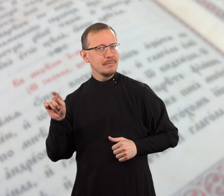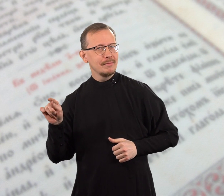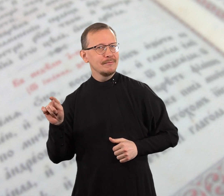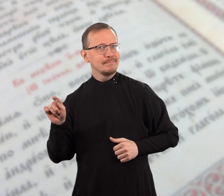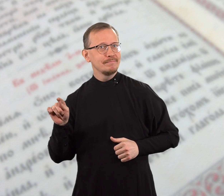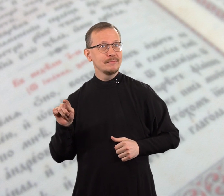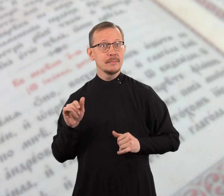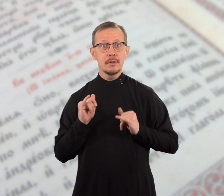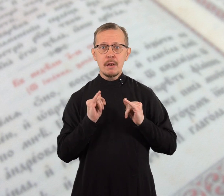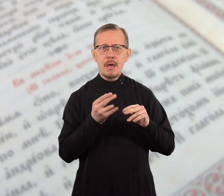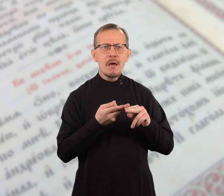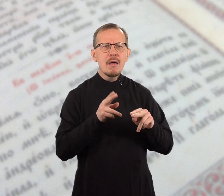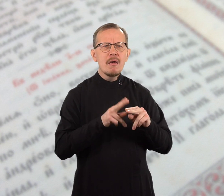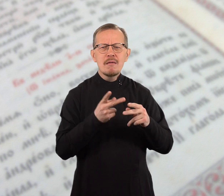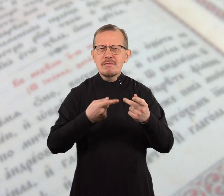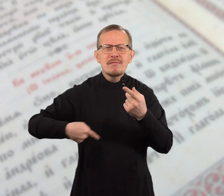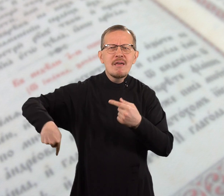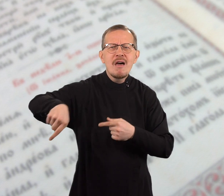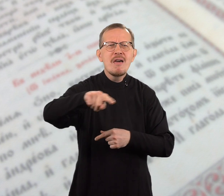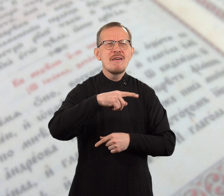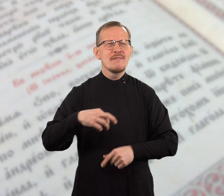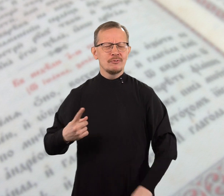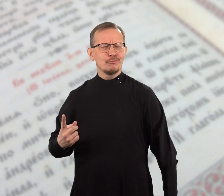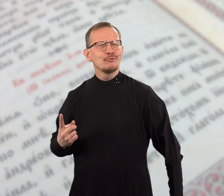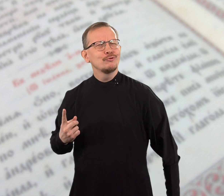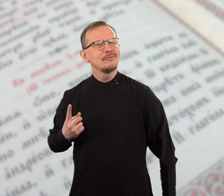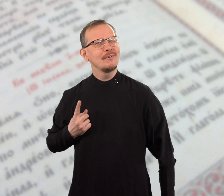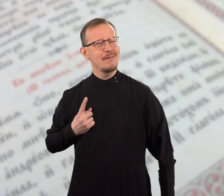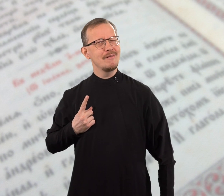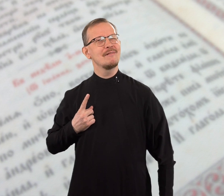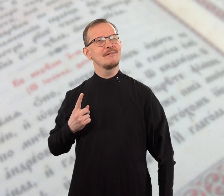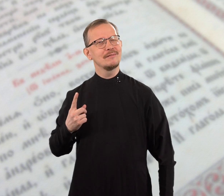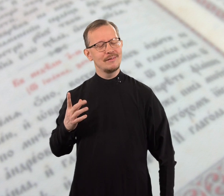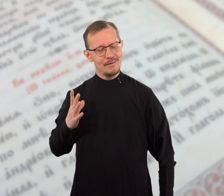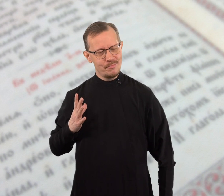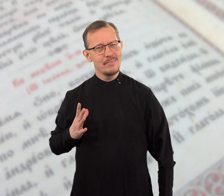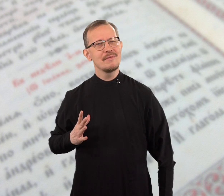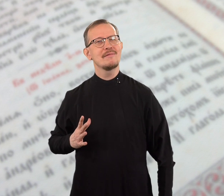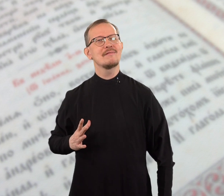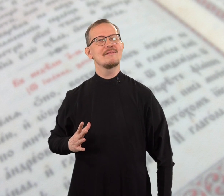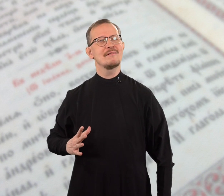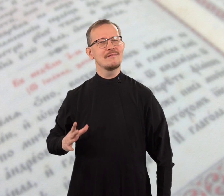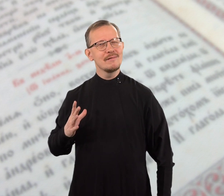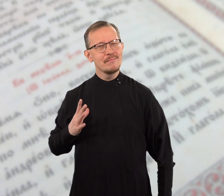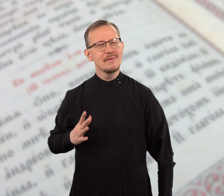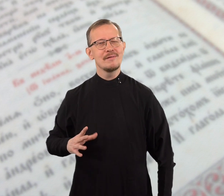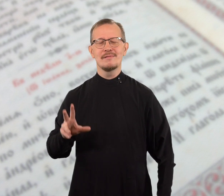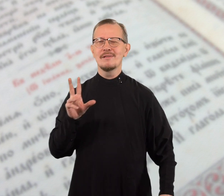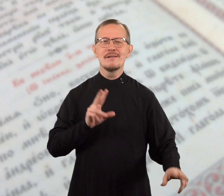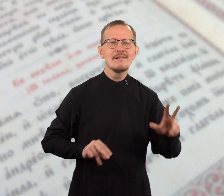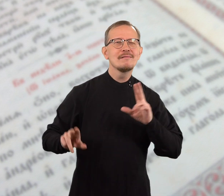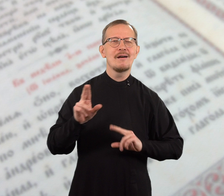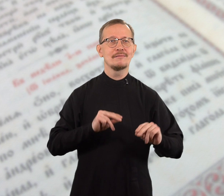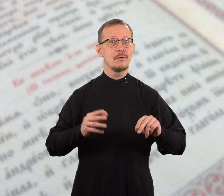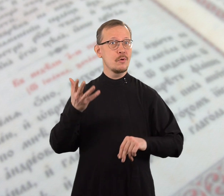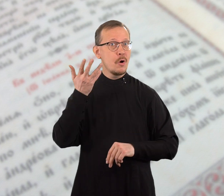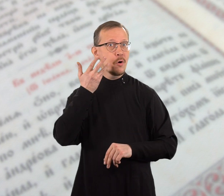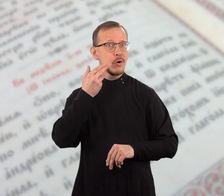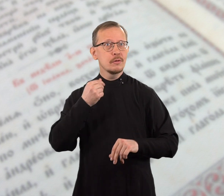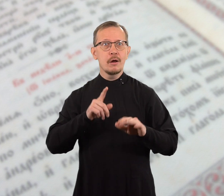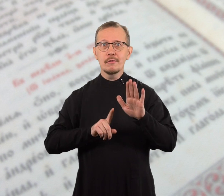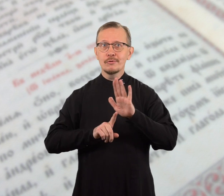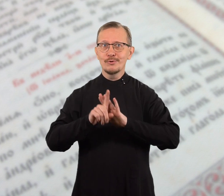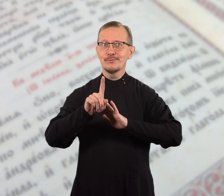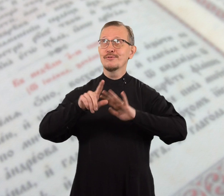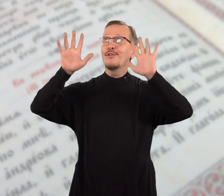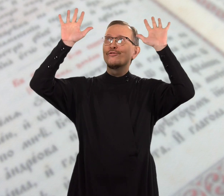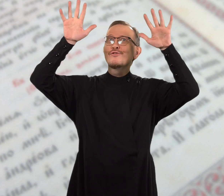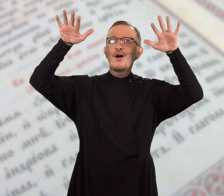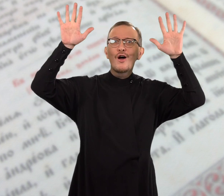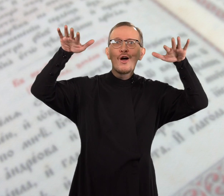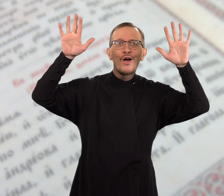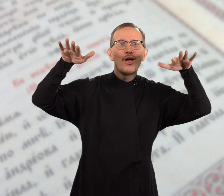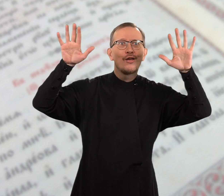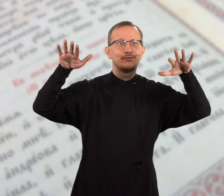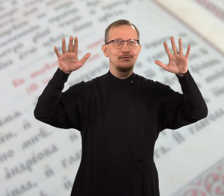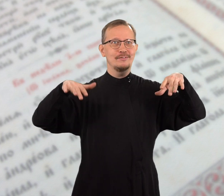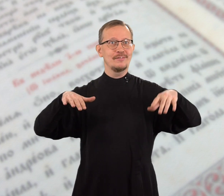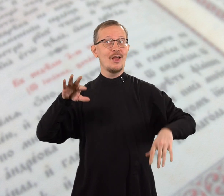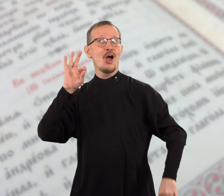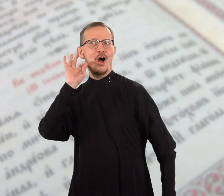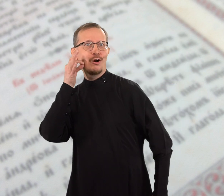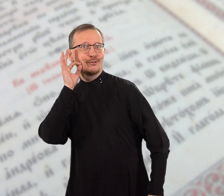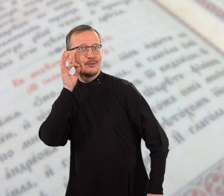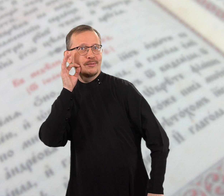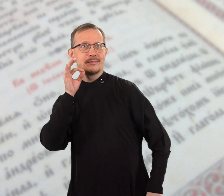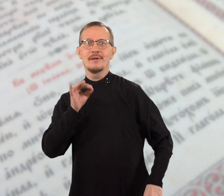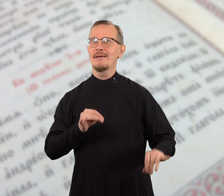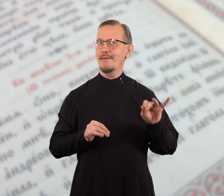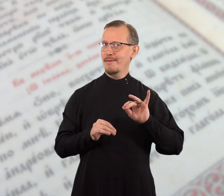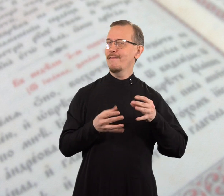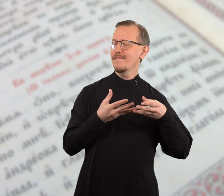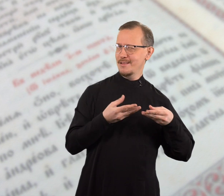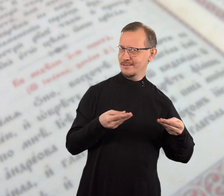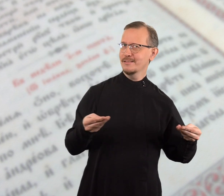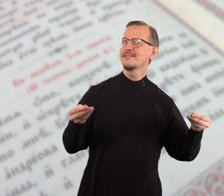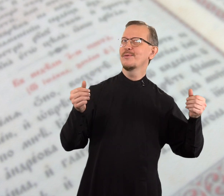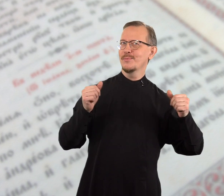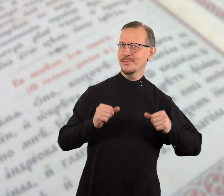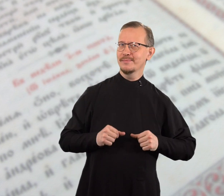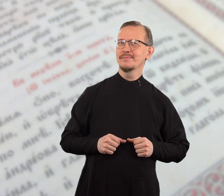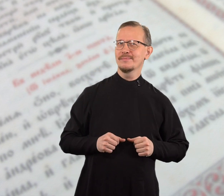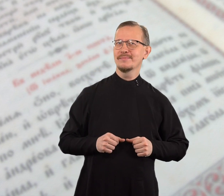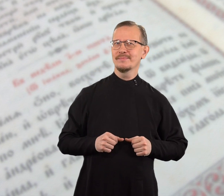И ради этого он терпеливо ждет начала дождей осенних и весенних.